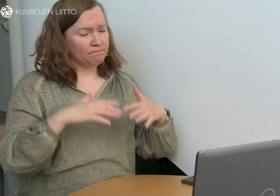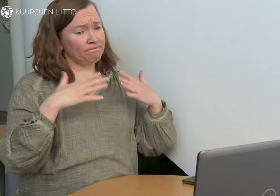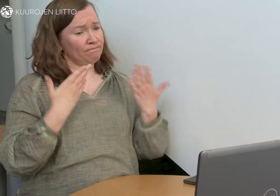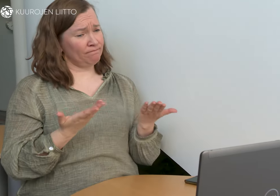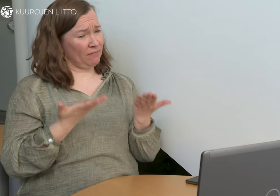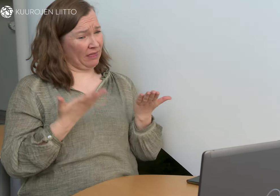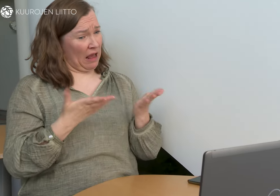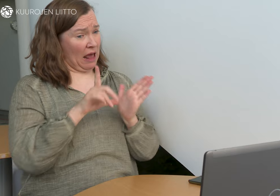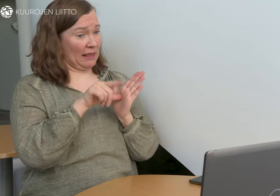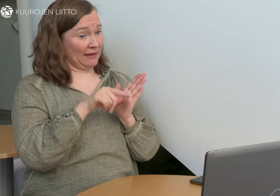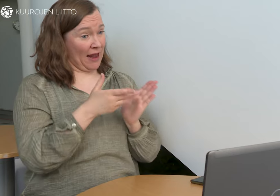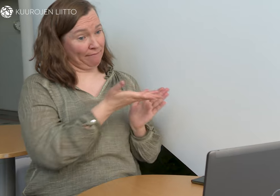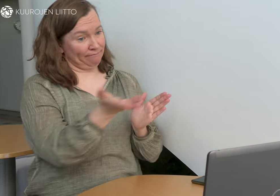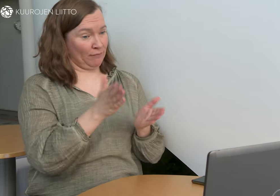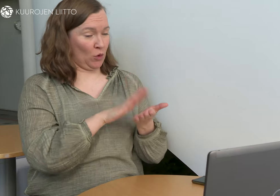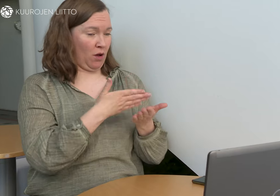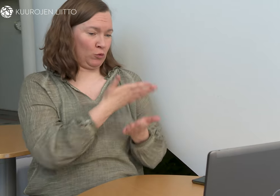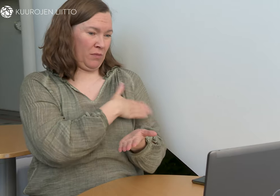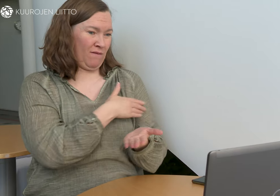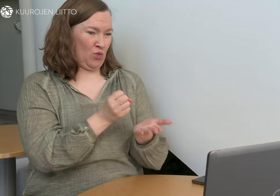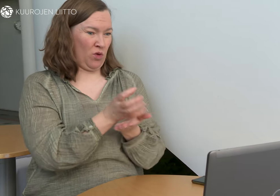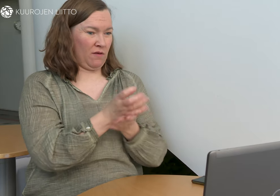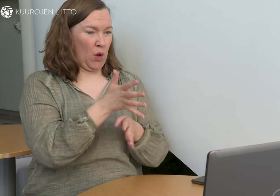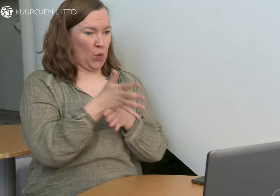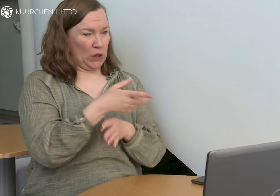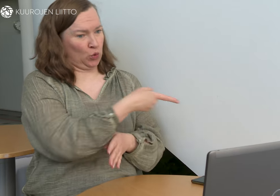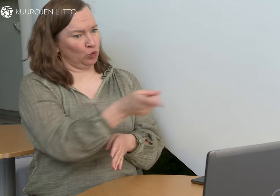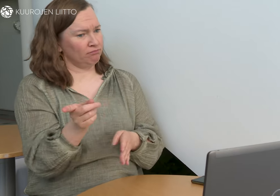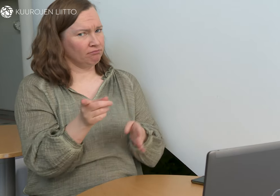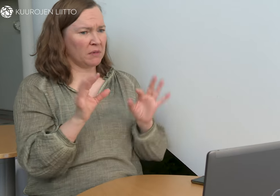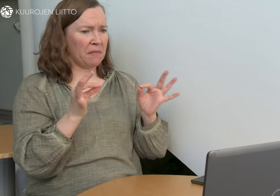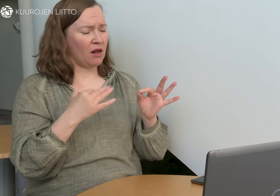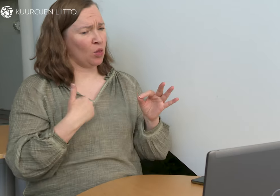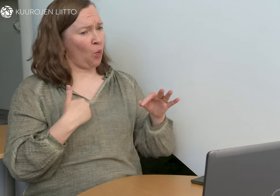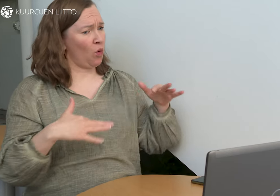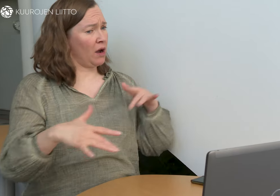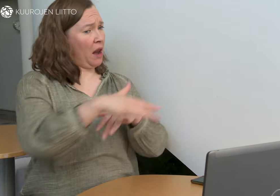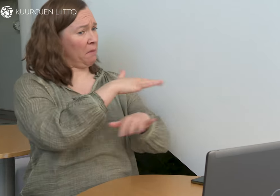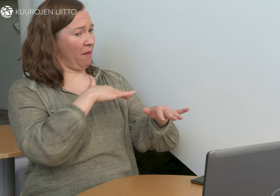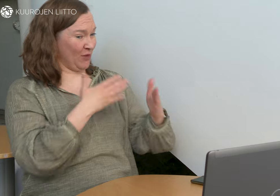Millainen tunnelma tulkkauspalveluita tuottavilla yrityksillä on tällä hetkellä?